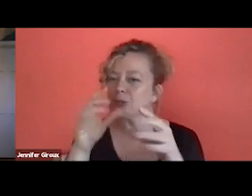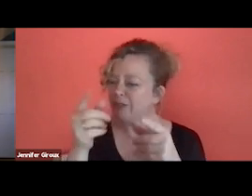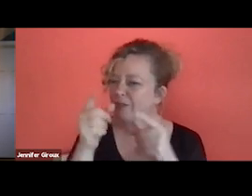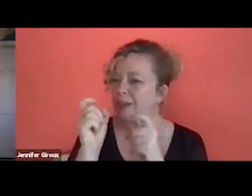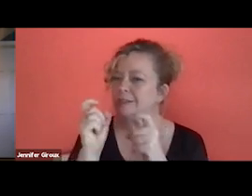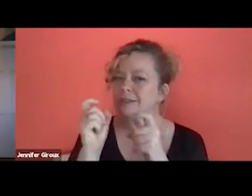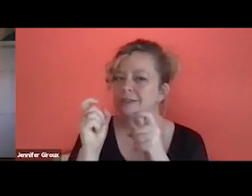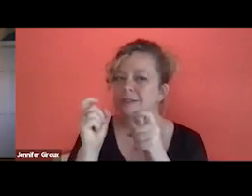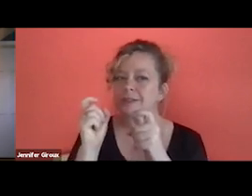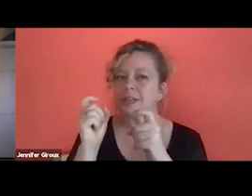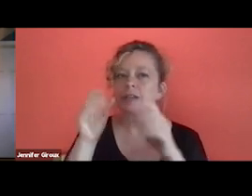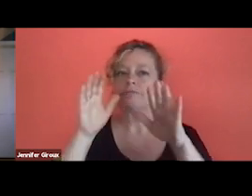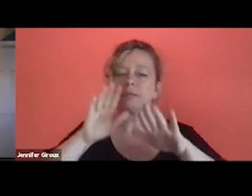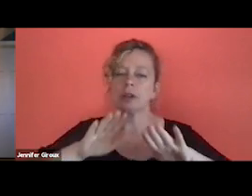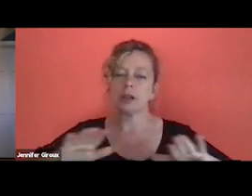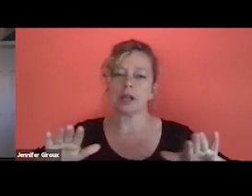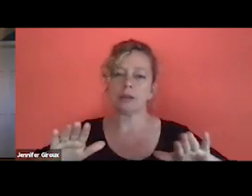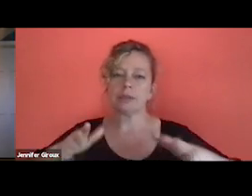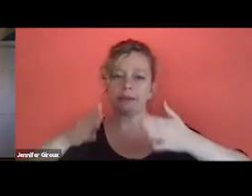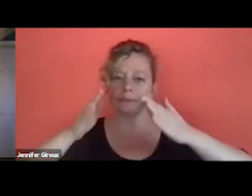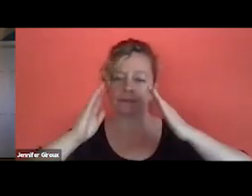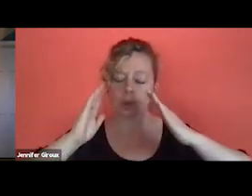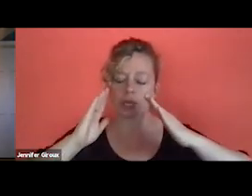para bajar, mantener la concentración, estar conectados